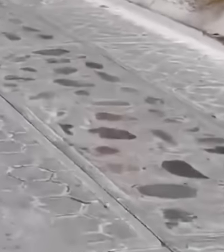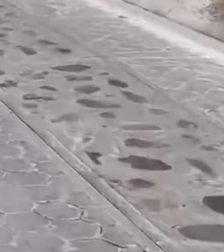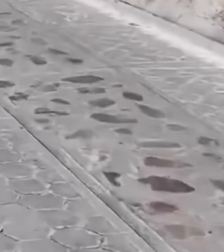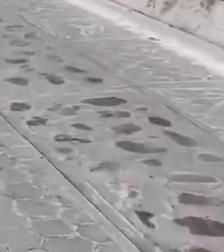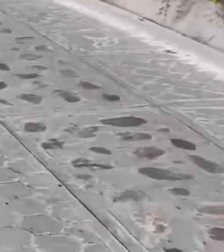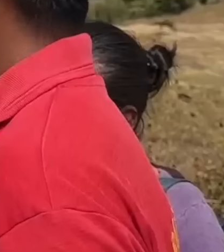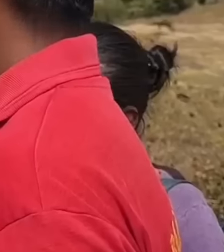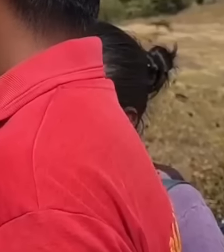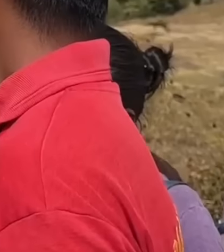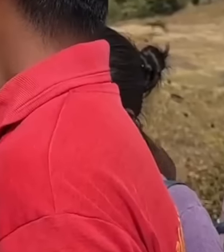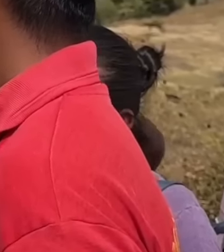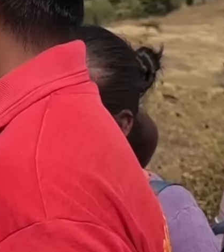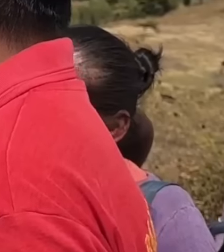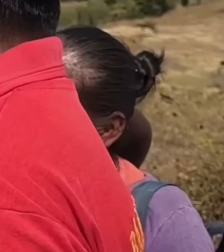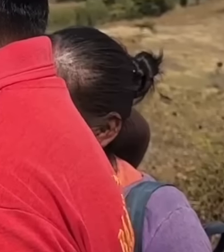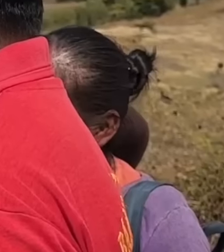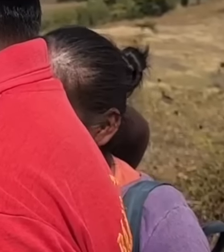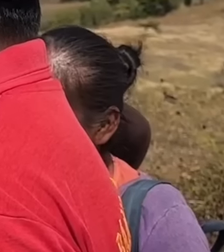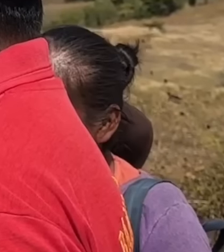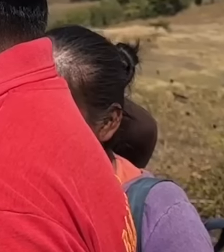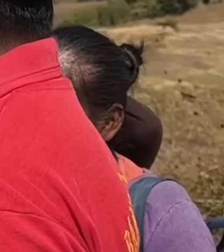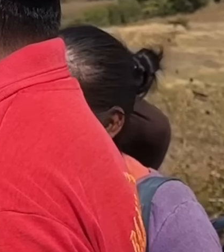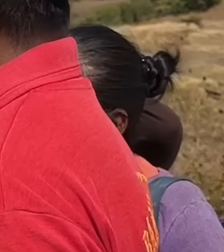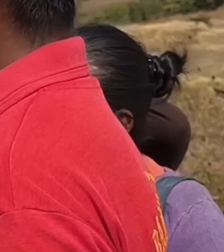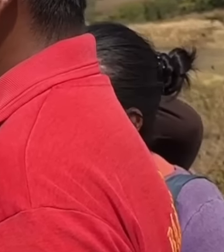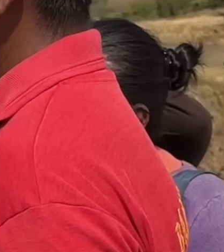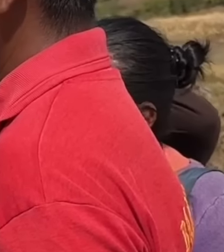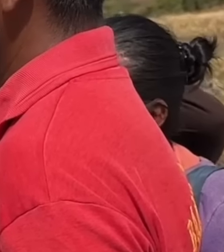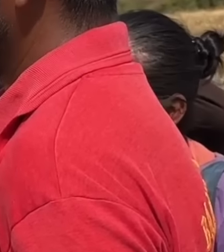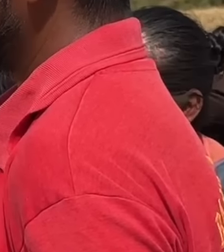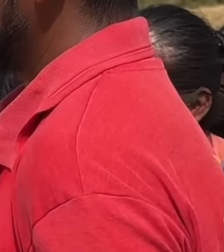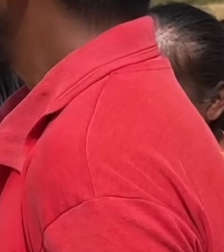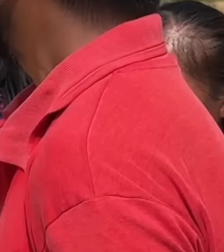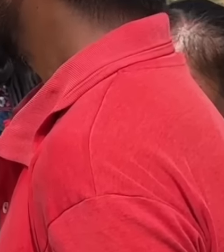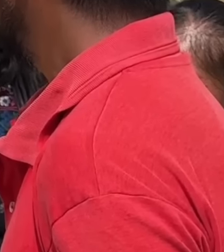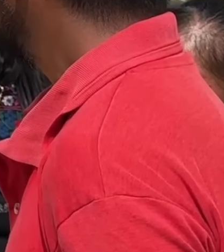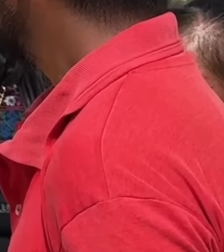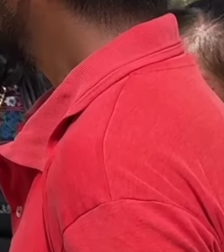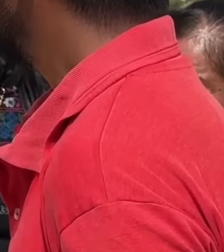Hoy, por fin los ciudadanos podemos ver con total transparencia dónde se están